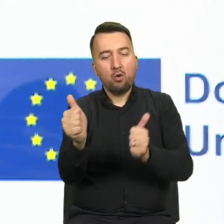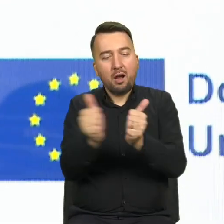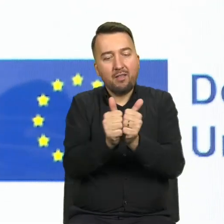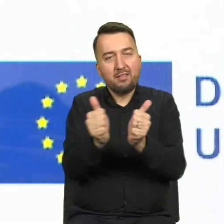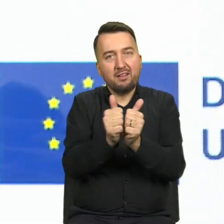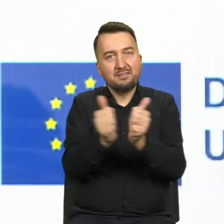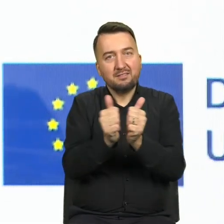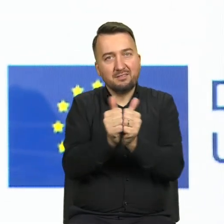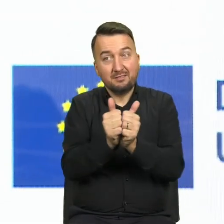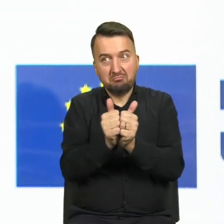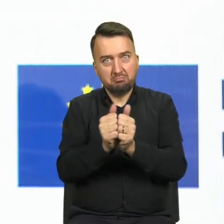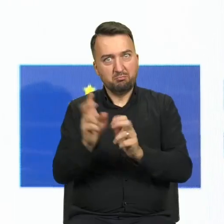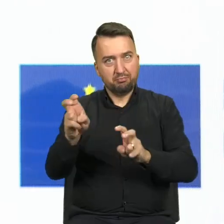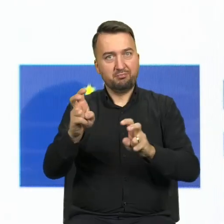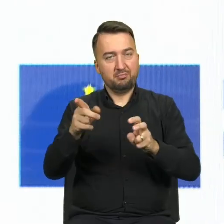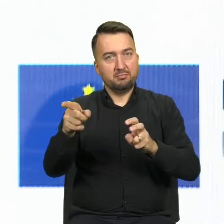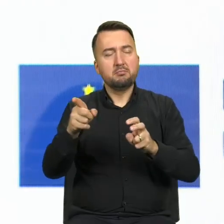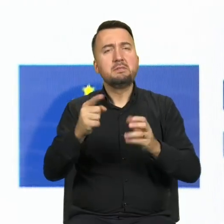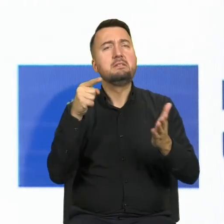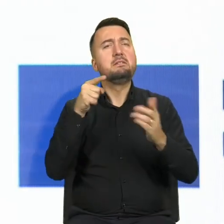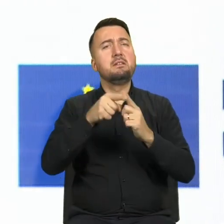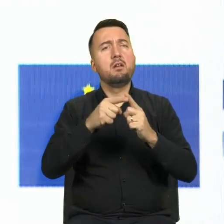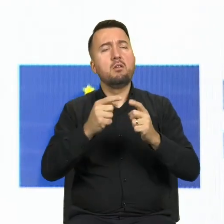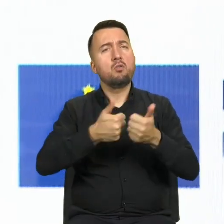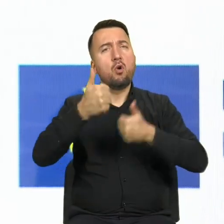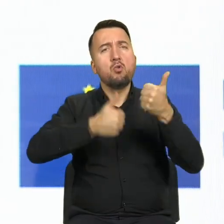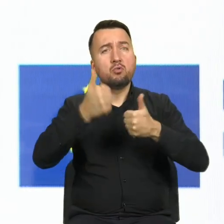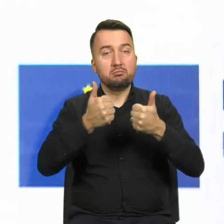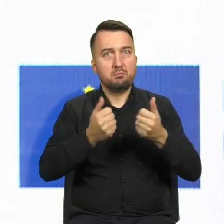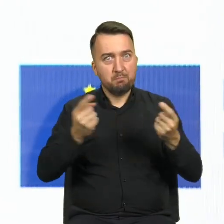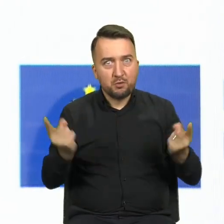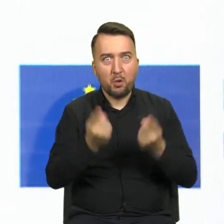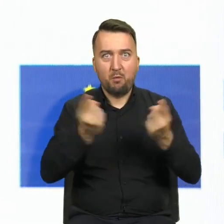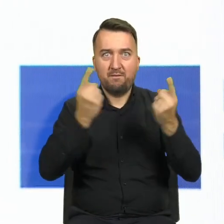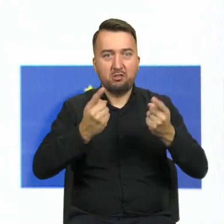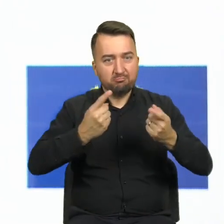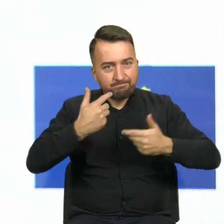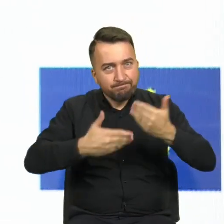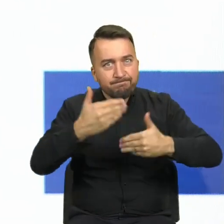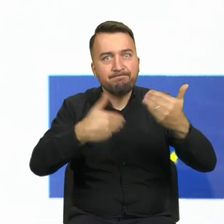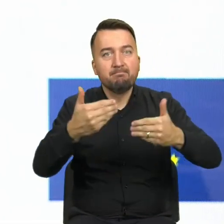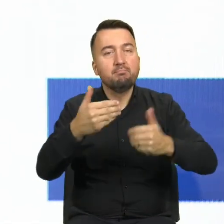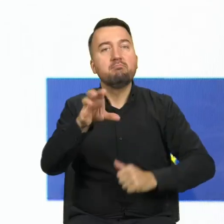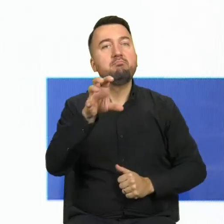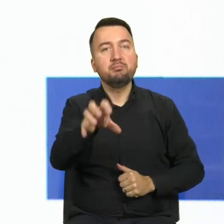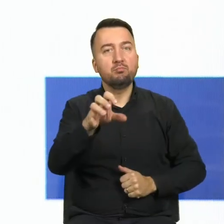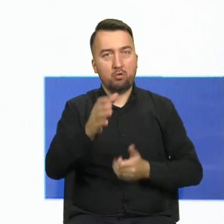że celem konkursu jest promowanie skutecznych i wartościowych działań w obszarze doradztwa zawodowego.